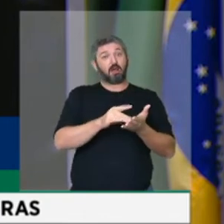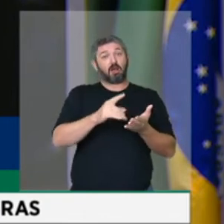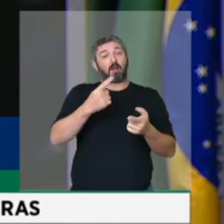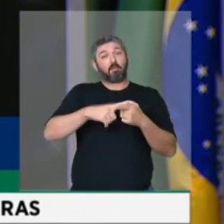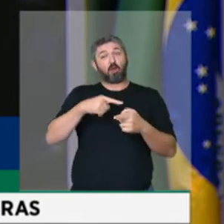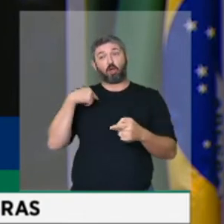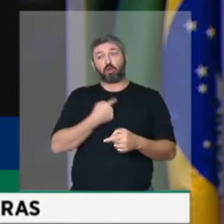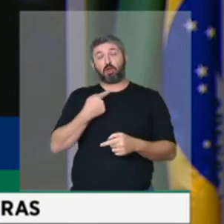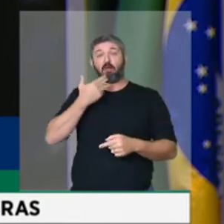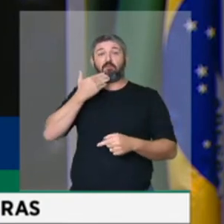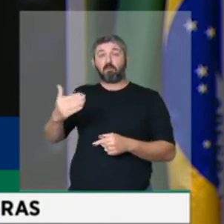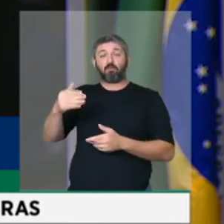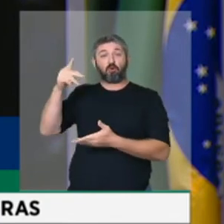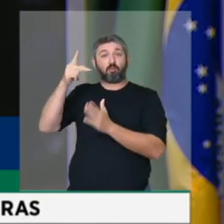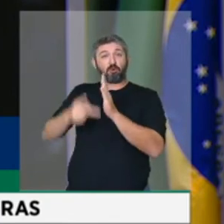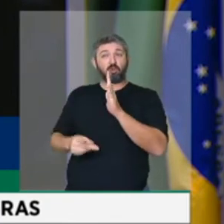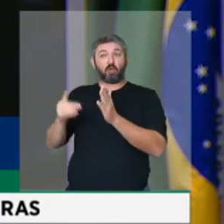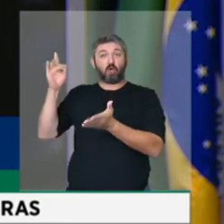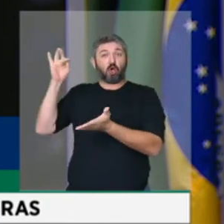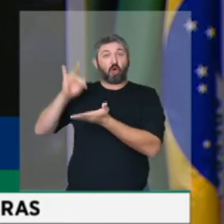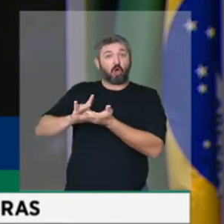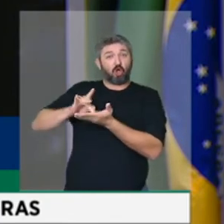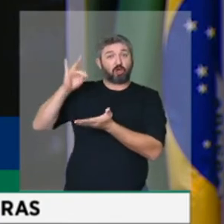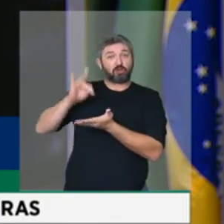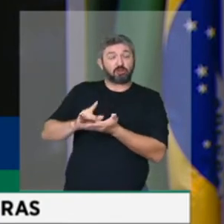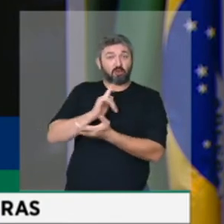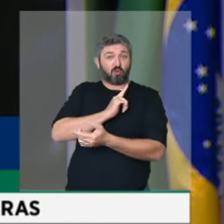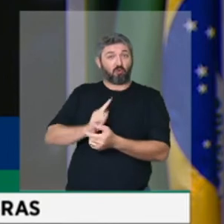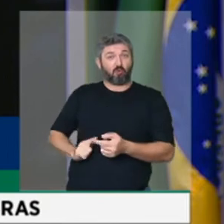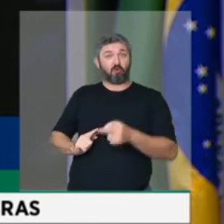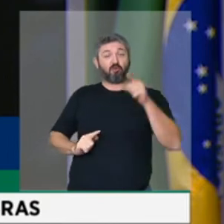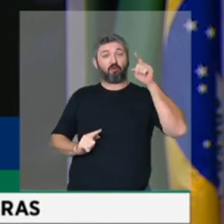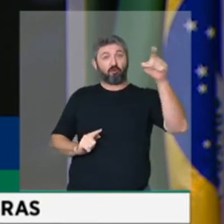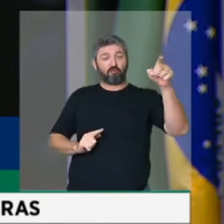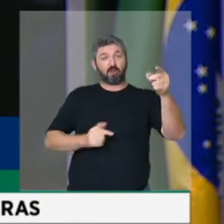É CONTRA AO PLV É A FAVOR DA MP ORIGINAL EMITIDA PELO MINISTÉRIO DA ECONOMIA. QUEM É CONTRA O PROJETO DE